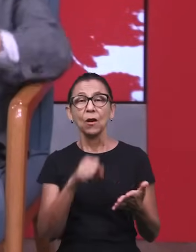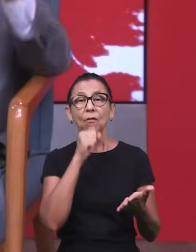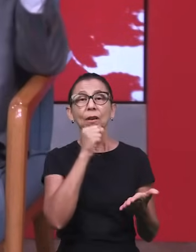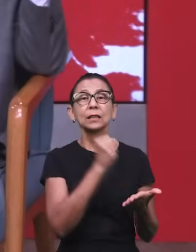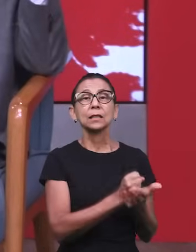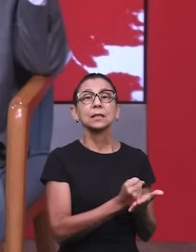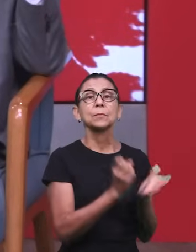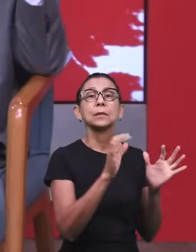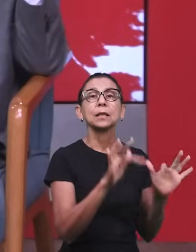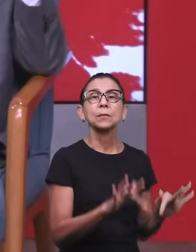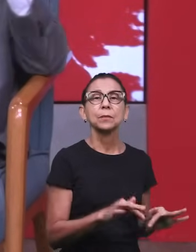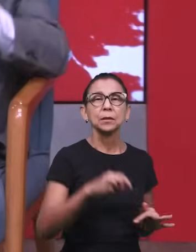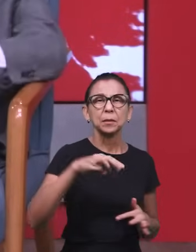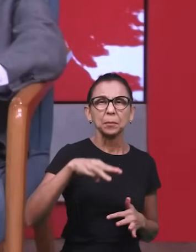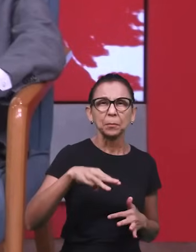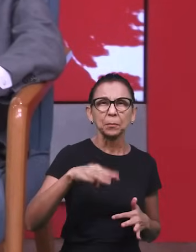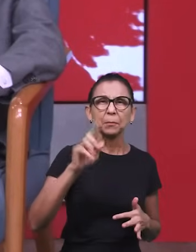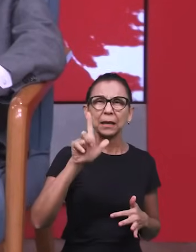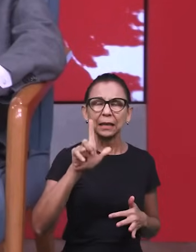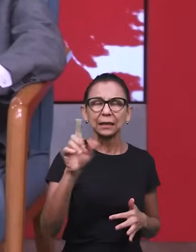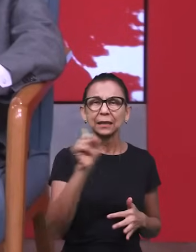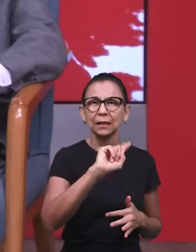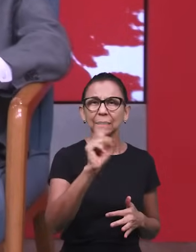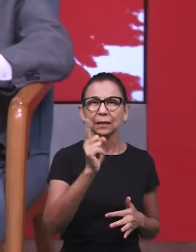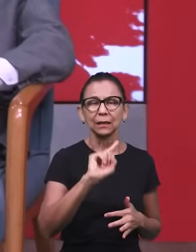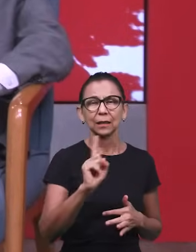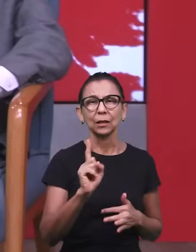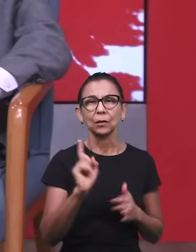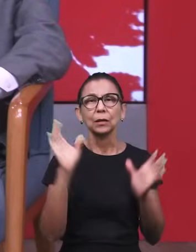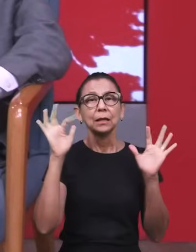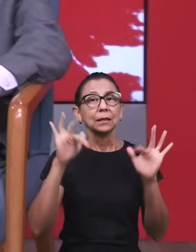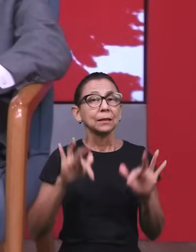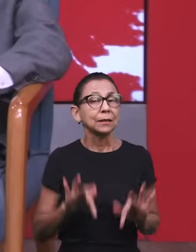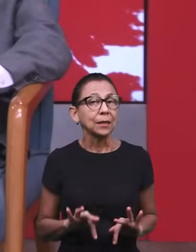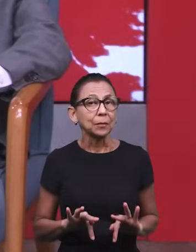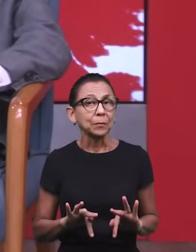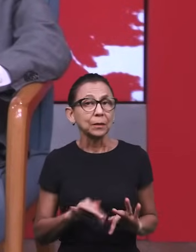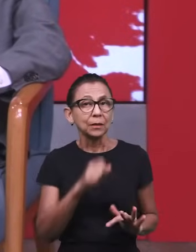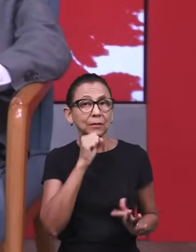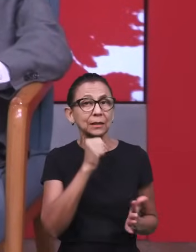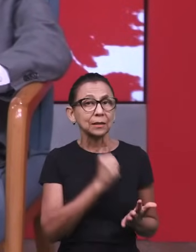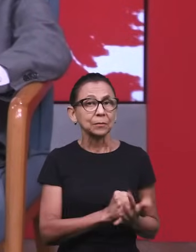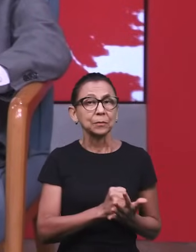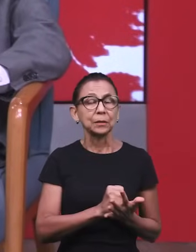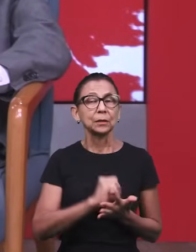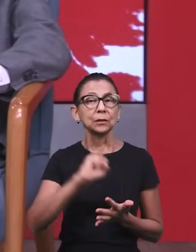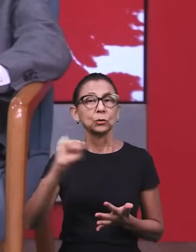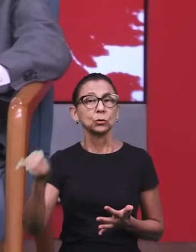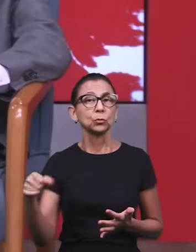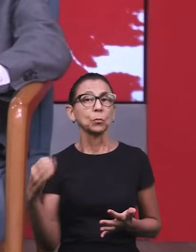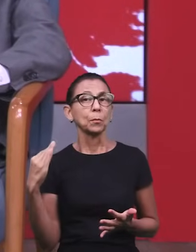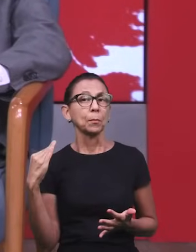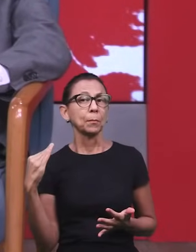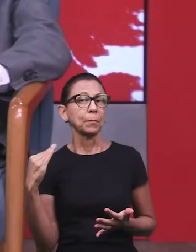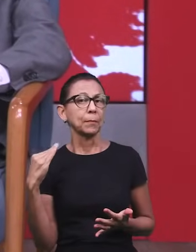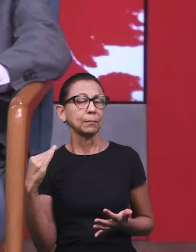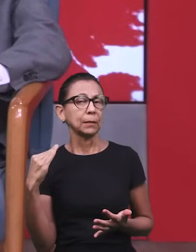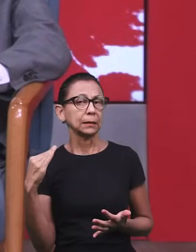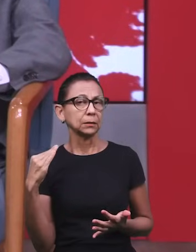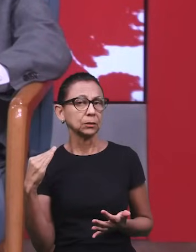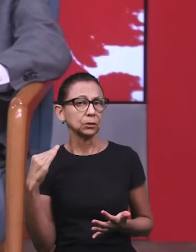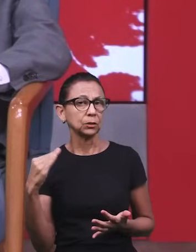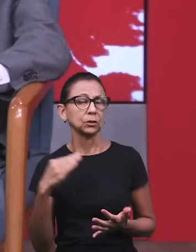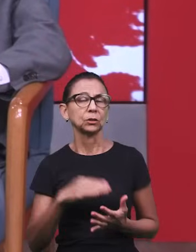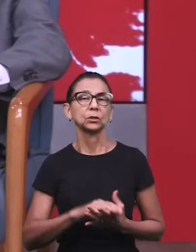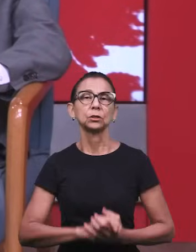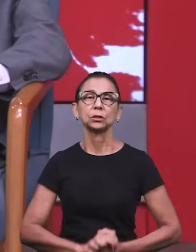termina em Malaquias Velho Testamento termina em João Batista que é mencionado já depois né